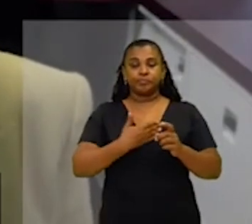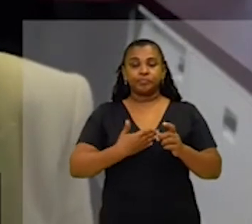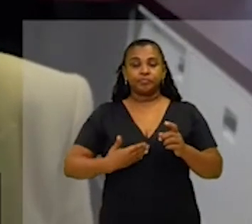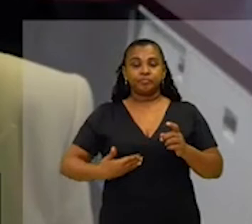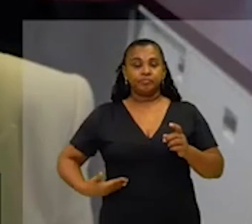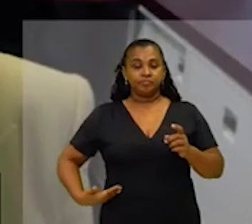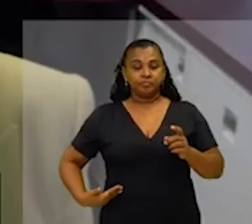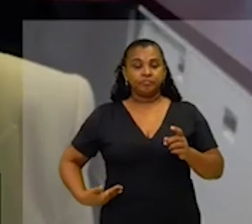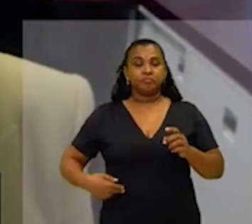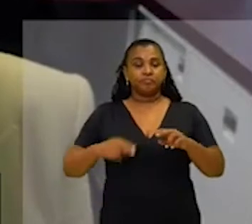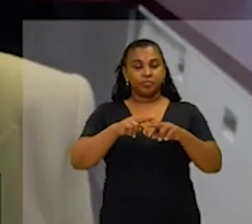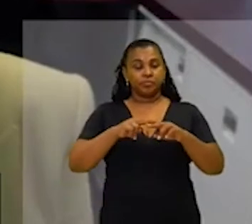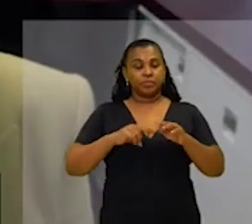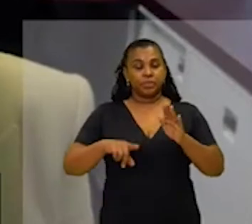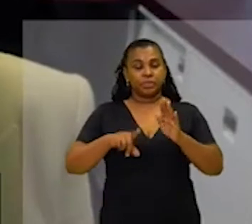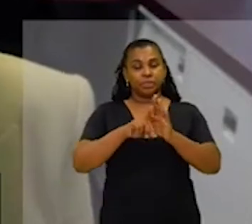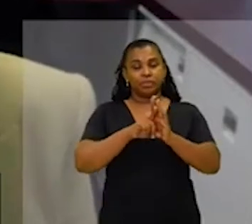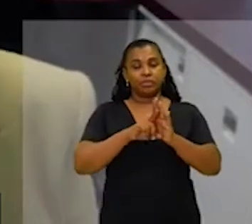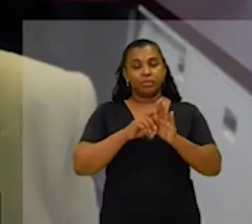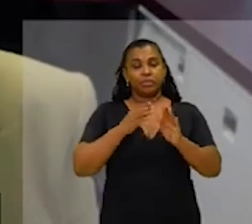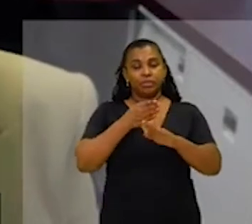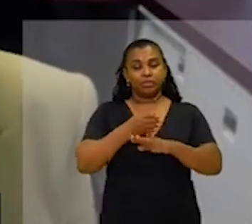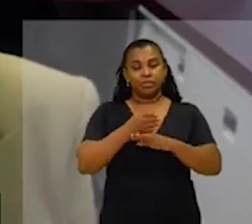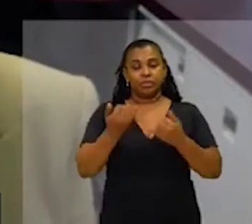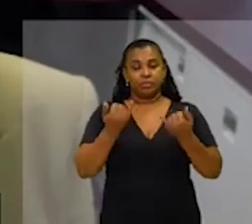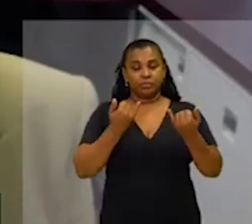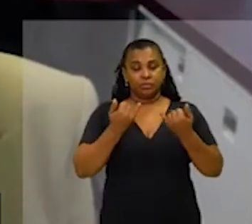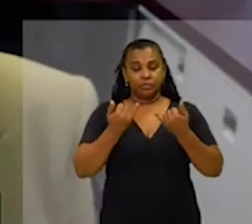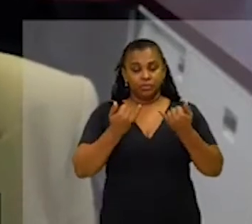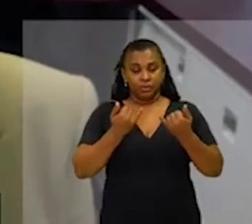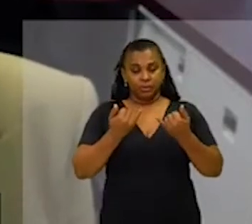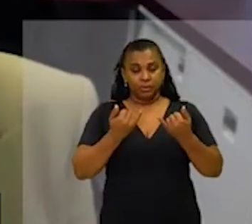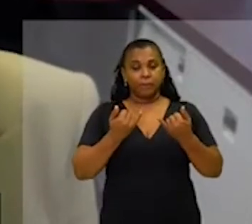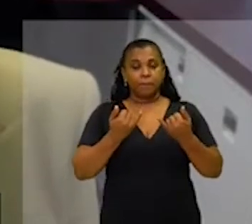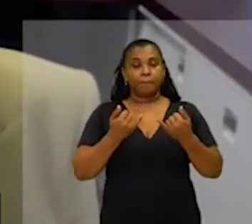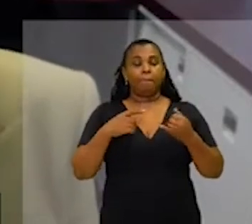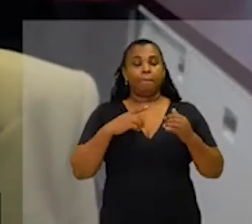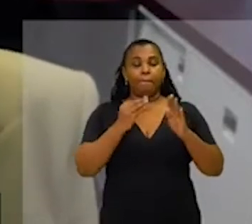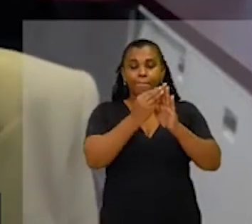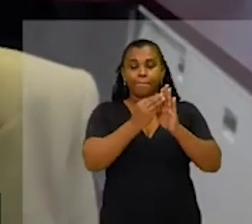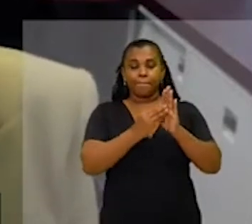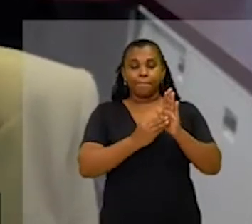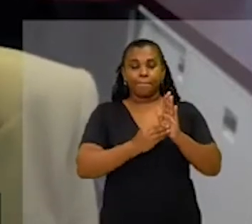de acesso à informação até há uma divisão entre o processo de prestação de contas e o sistema